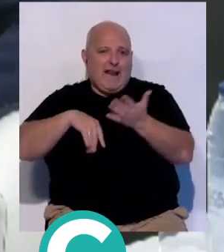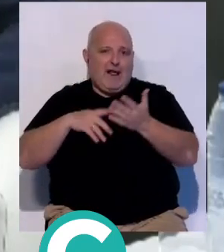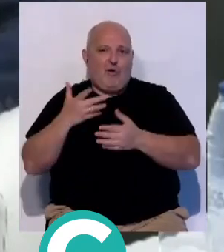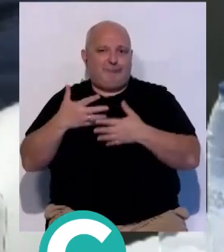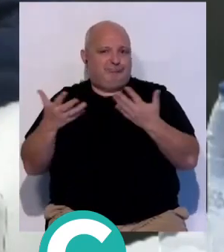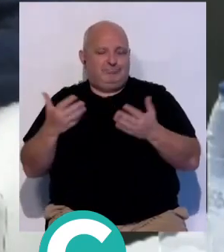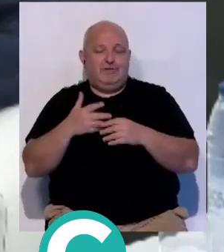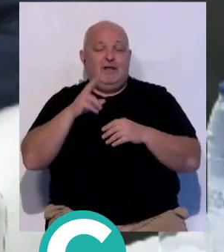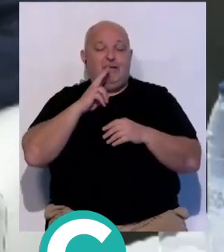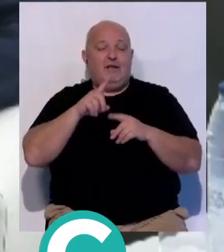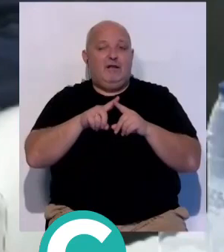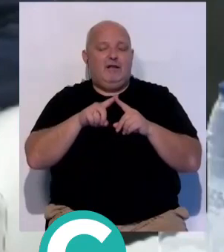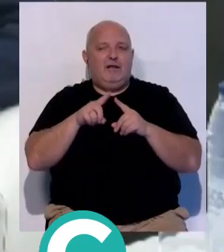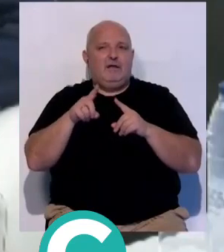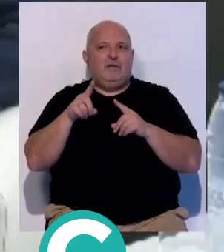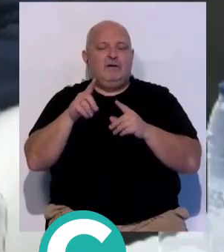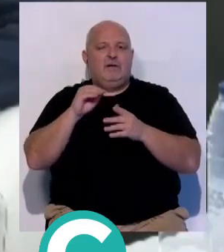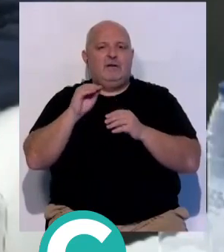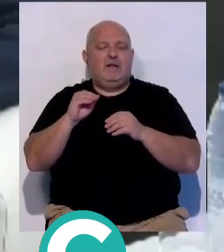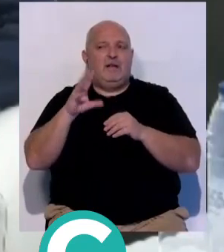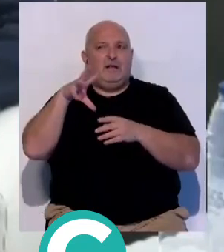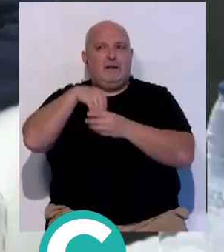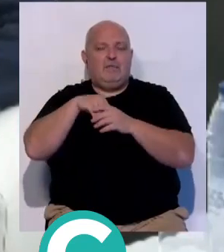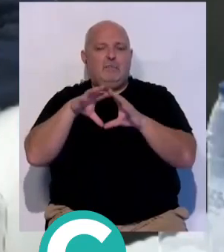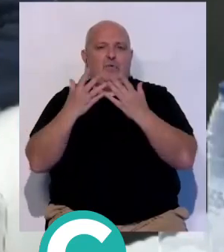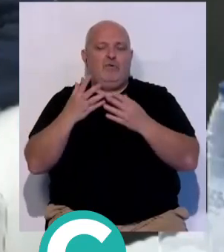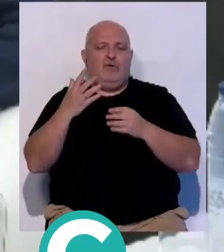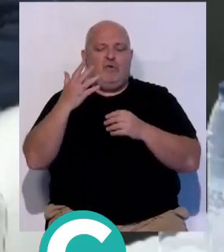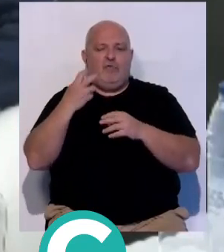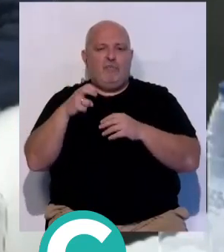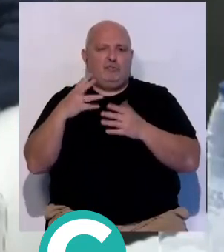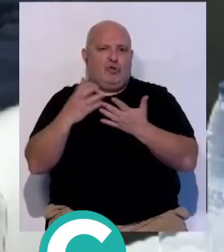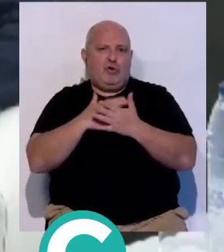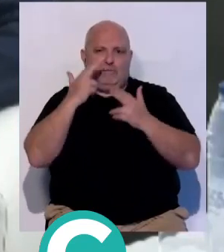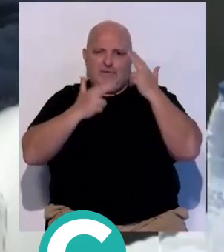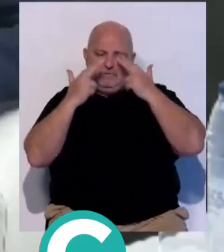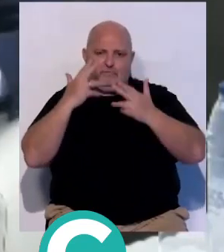del tema ellos la verdad que dentro del fútbol somos muy respetables unos con otros el jugador